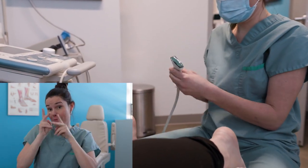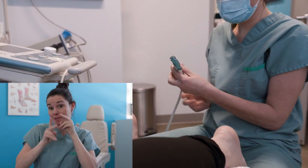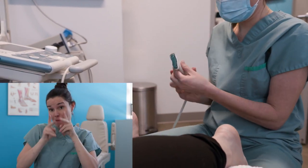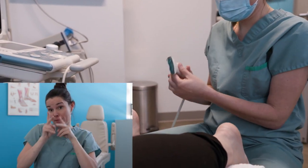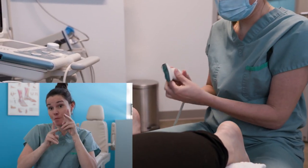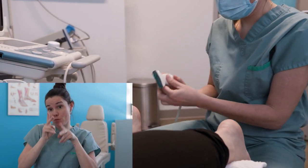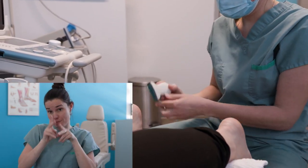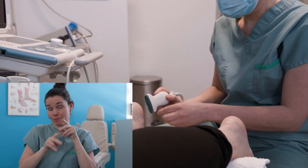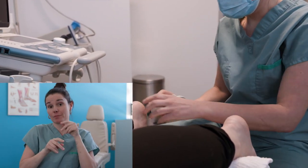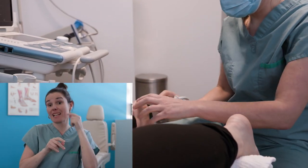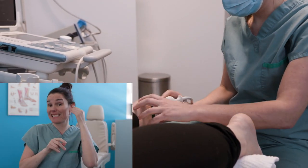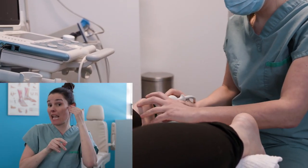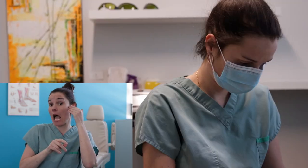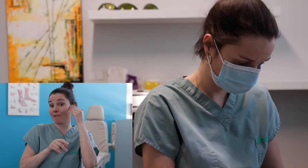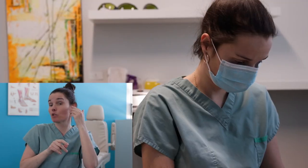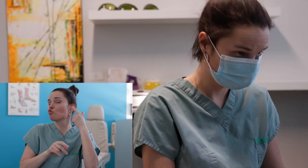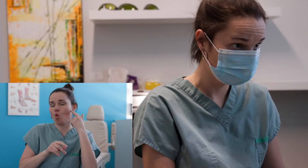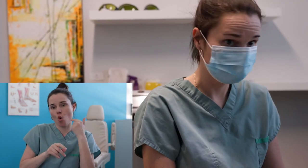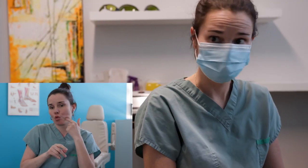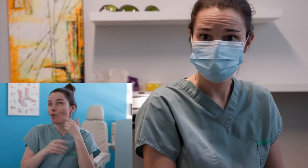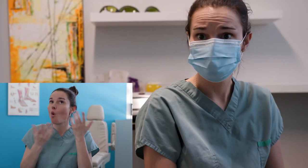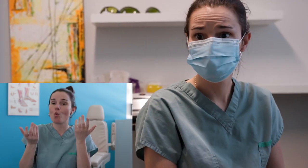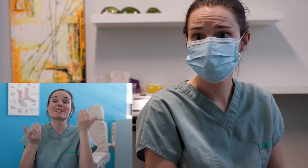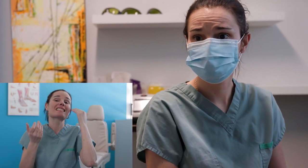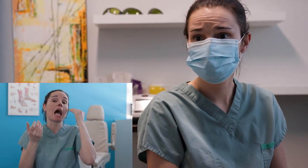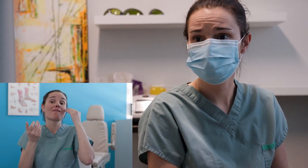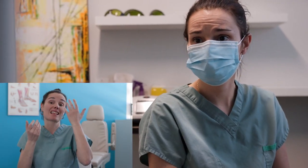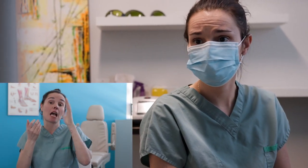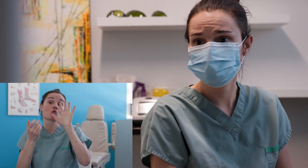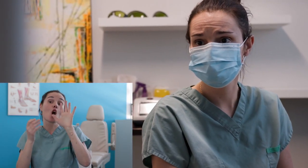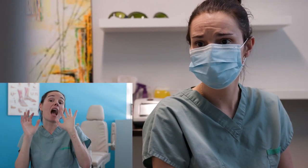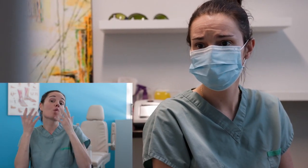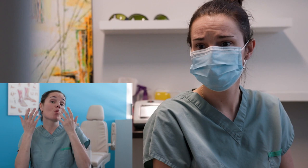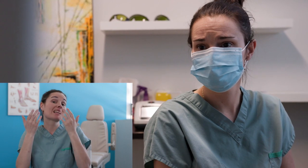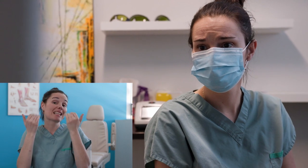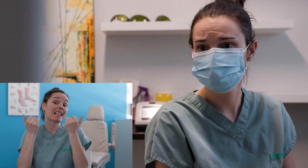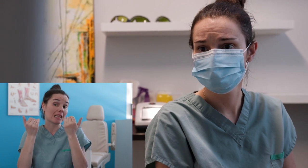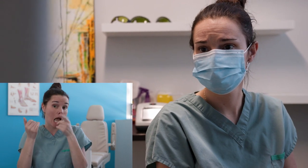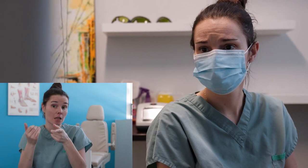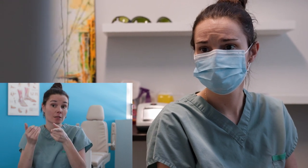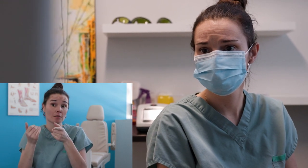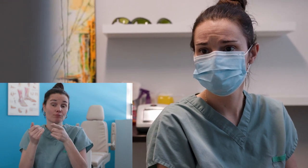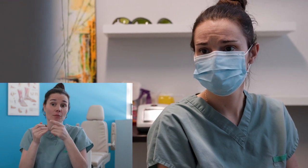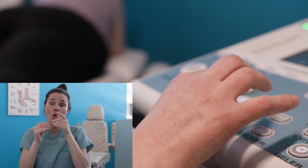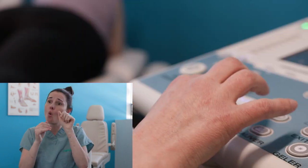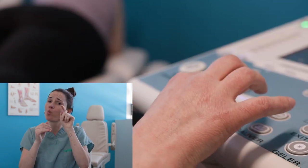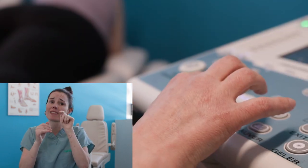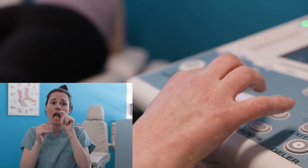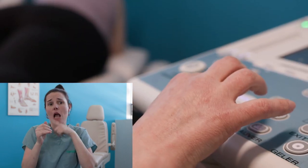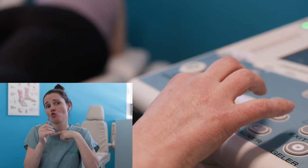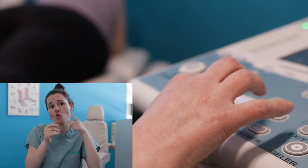Donc, la majorité des gens savent déjà que je suis sourde, donc savent déjà à quoi s'attendre.